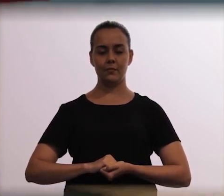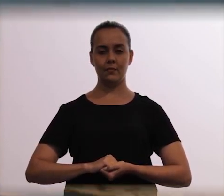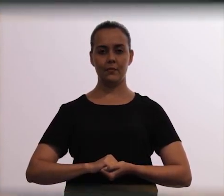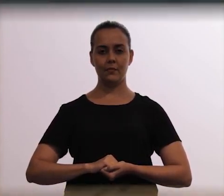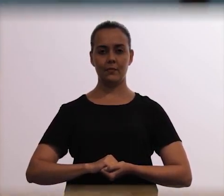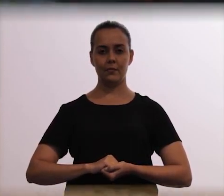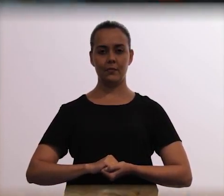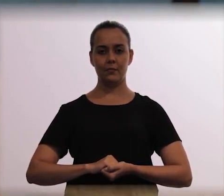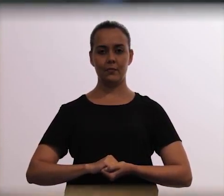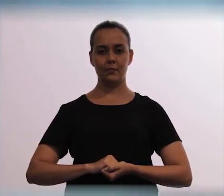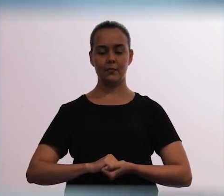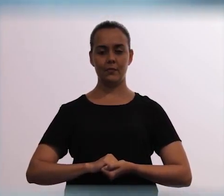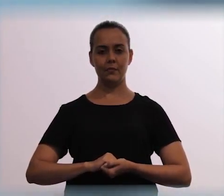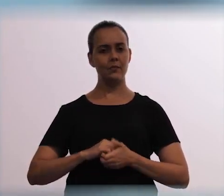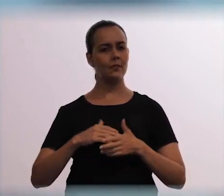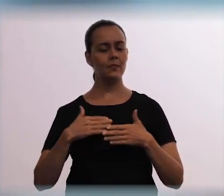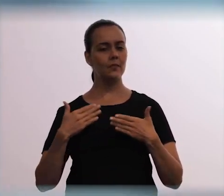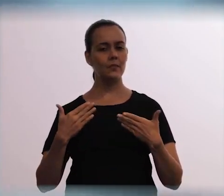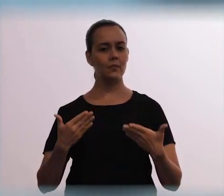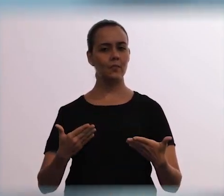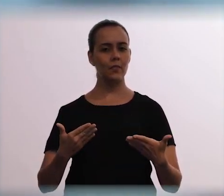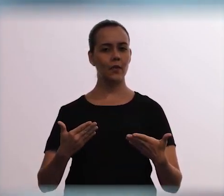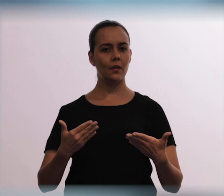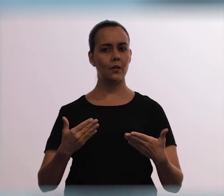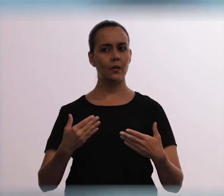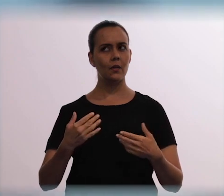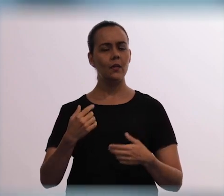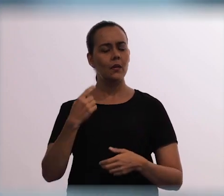Então, isso um pouco para pensar que a cidade ideal,